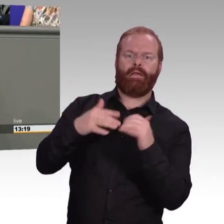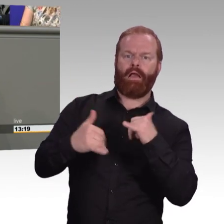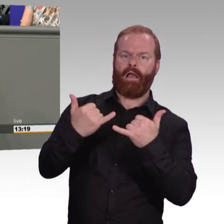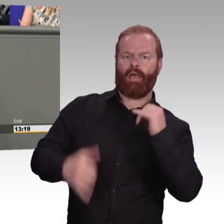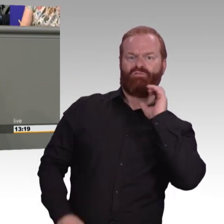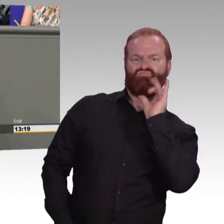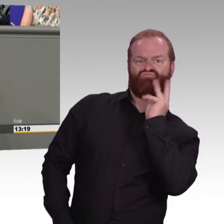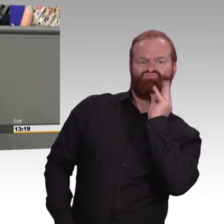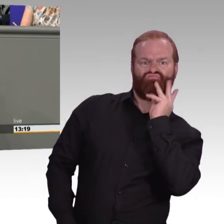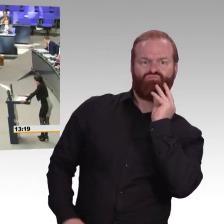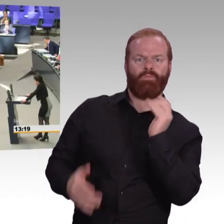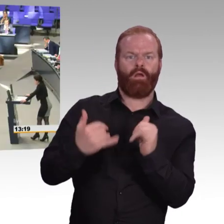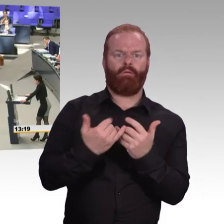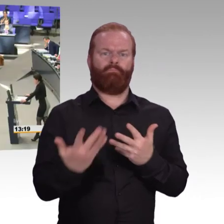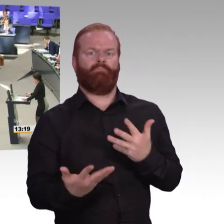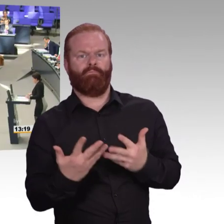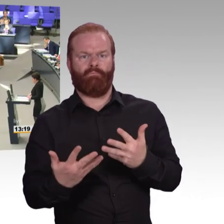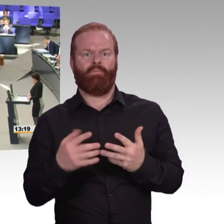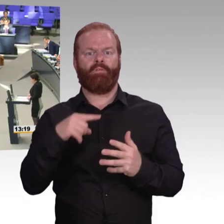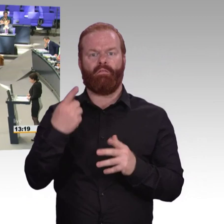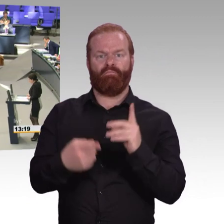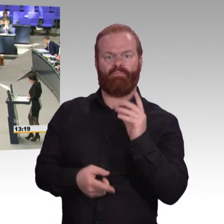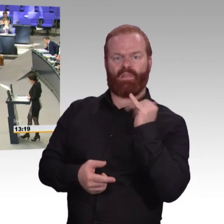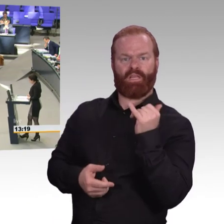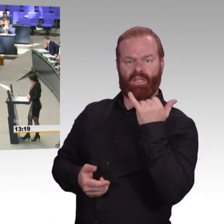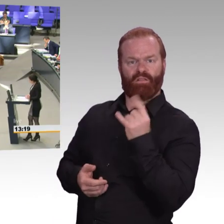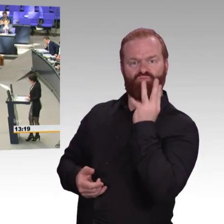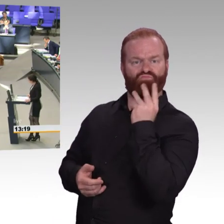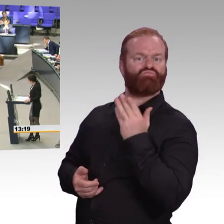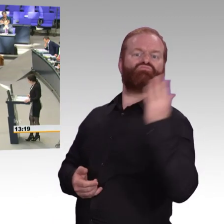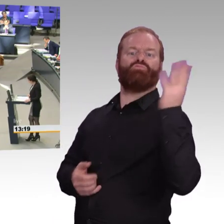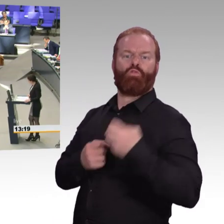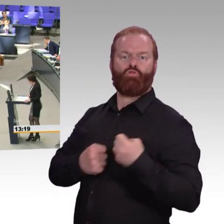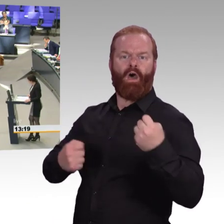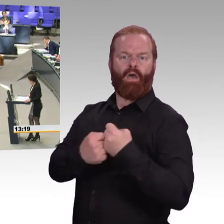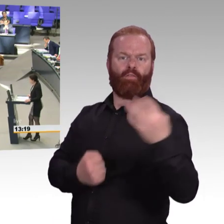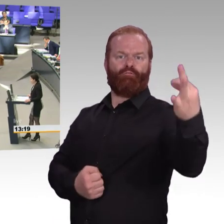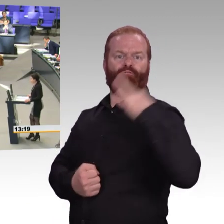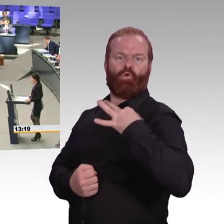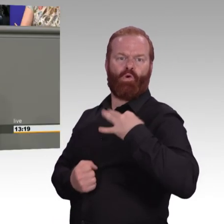(Beifall) Was aber mit den hier vorliegenden Anträgen, Gesetzesentwürfen der Linken und der Grünen bezweckt,